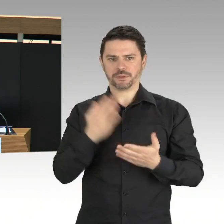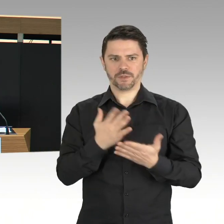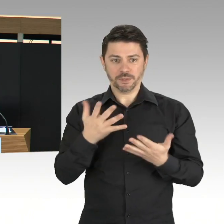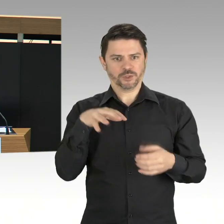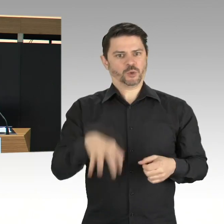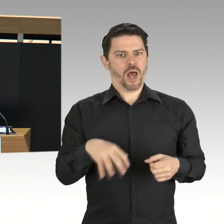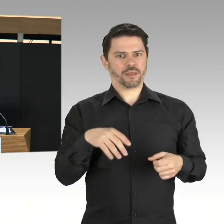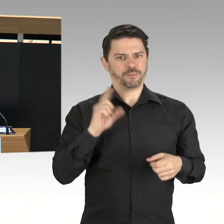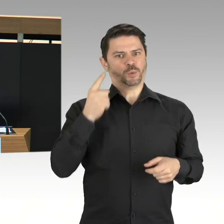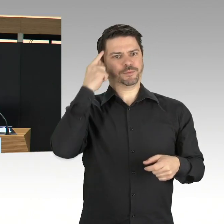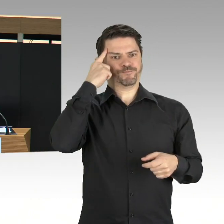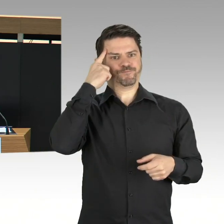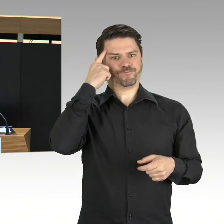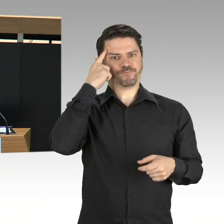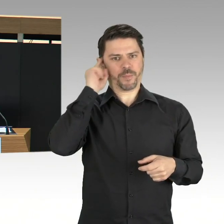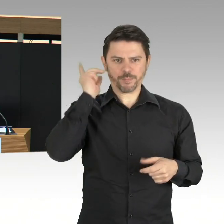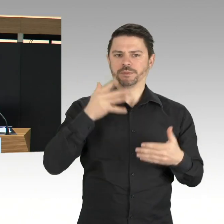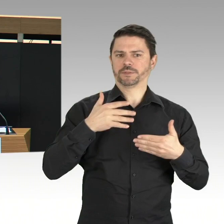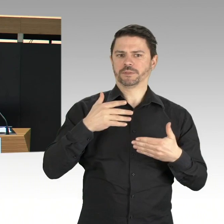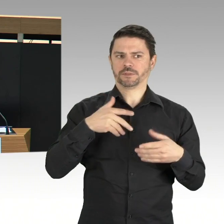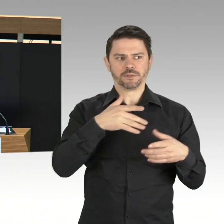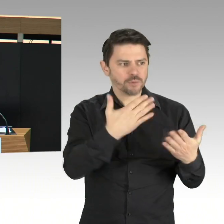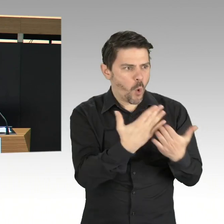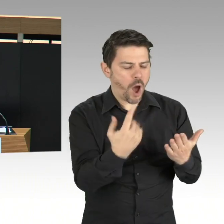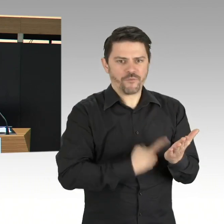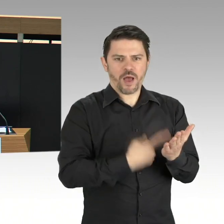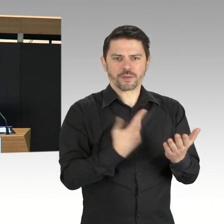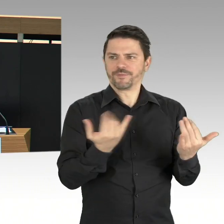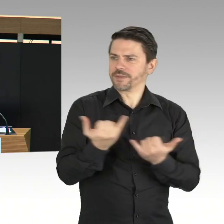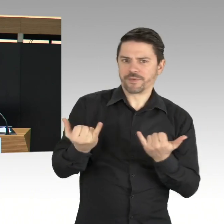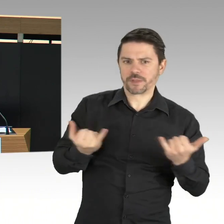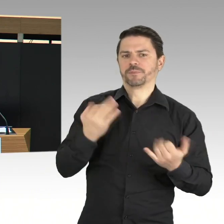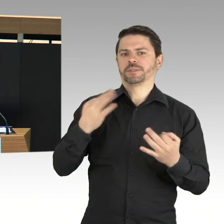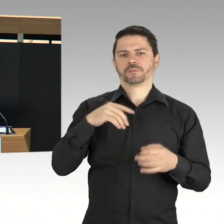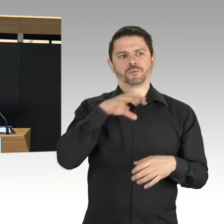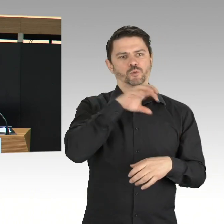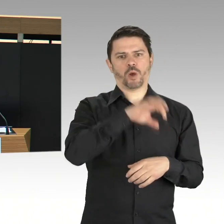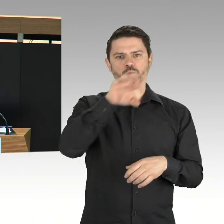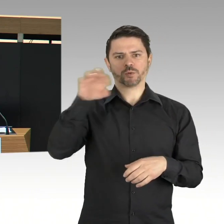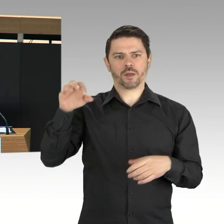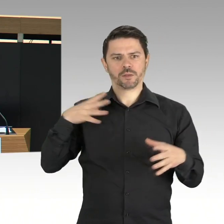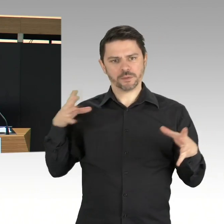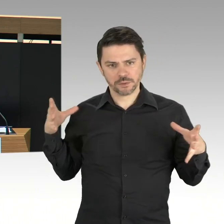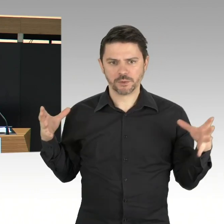hin zu einem Gemeinwohl orientierten Wohnungsmarkt zu kämpfen. Und genau das tun wir als Rot-Rot-Grün. Deshalb, meine Damen und Herren,